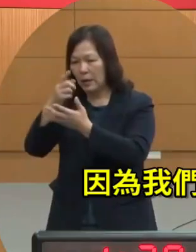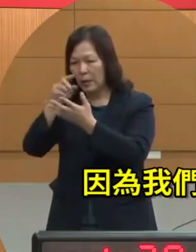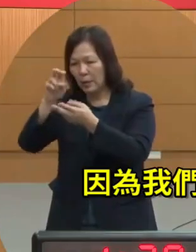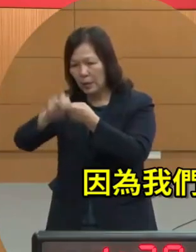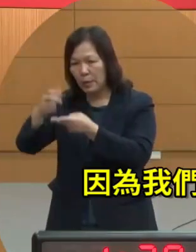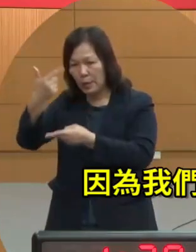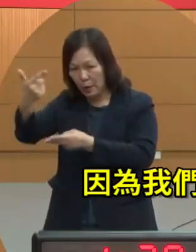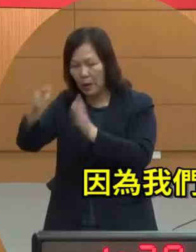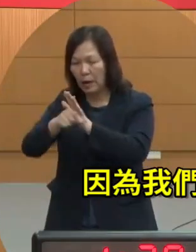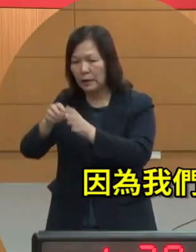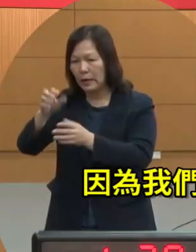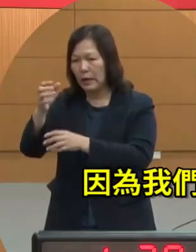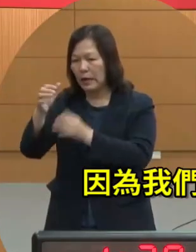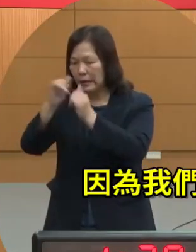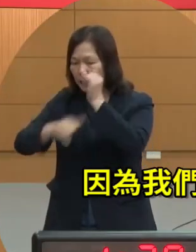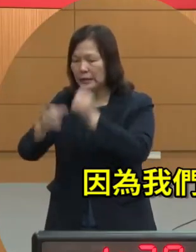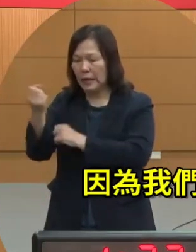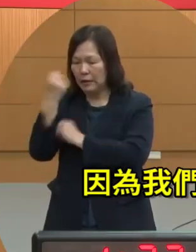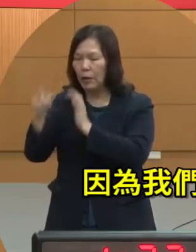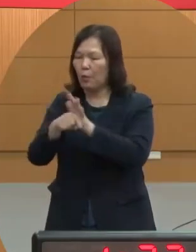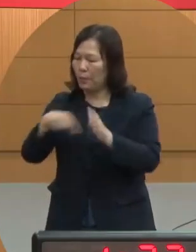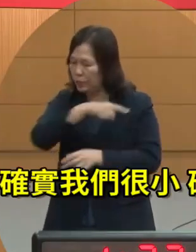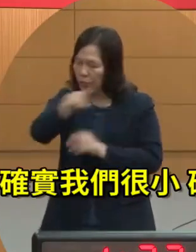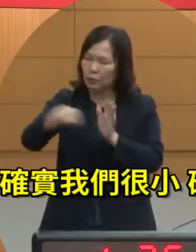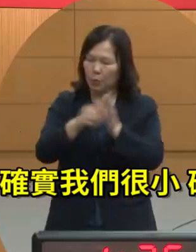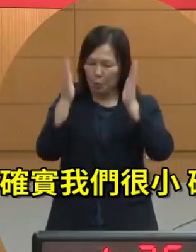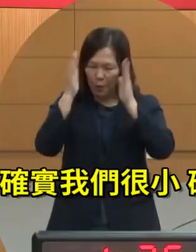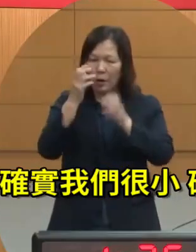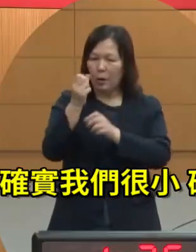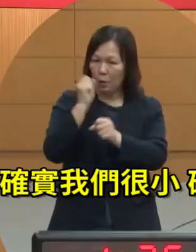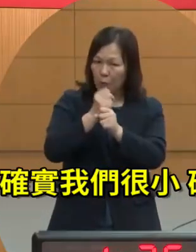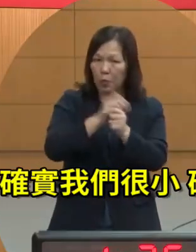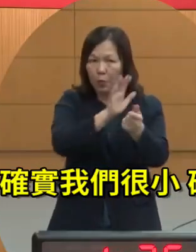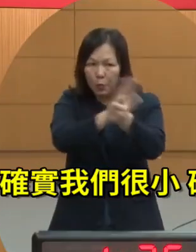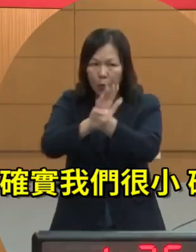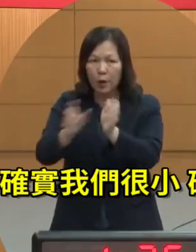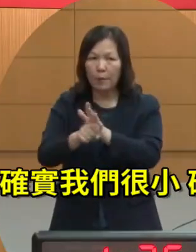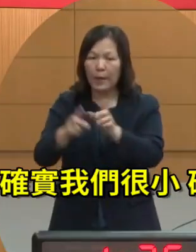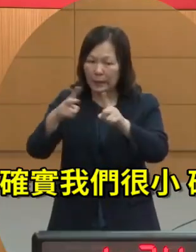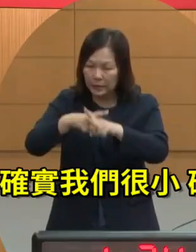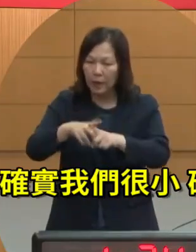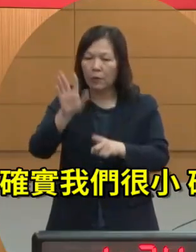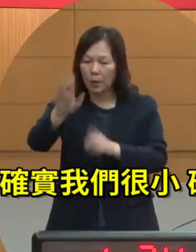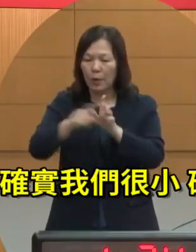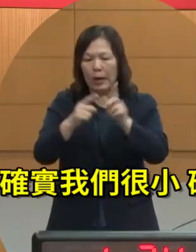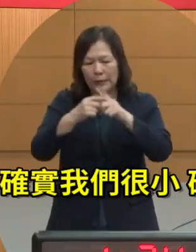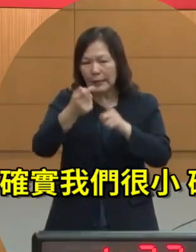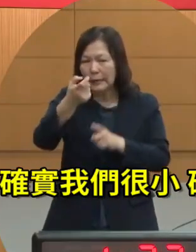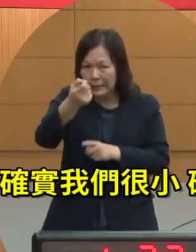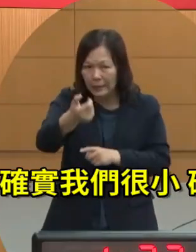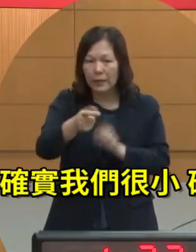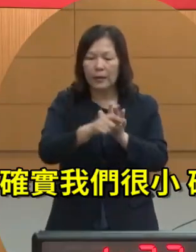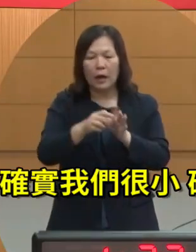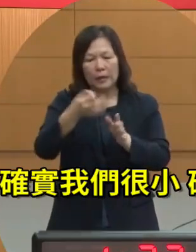因為我們是真心要幫大家做事的政黨 確實我們很小 確實我們人很少 確實我們錢也不多